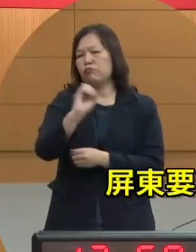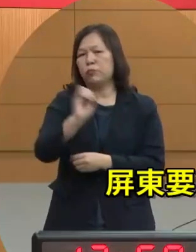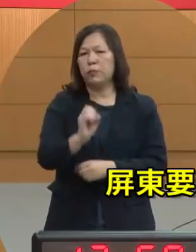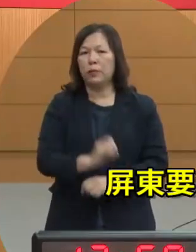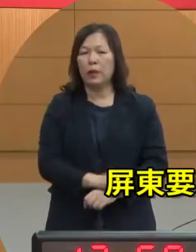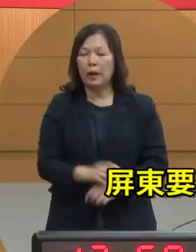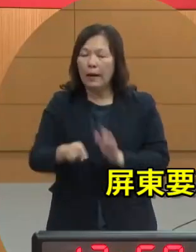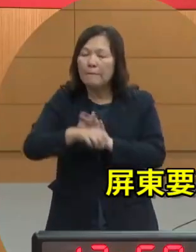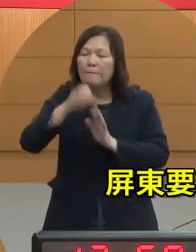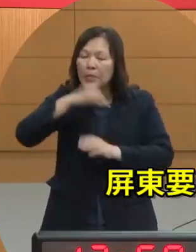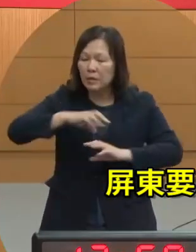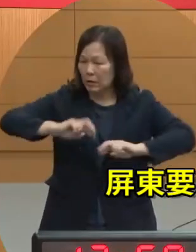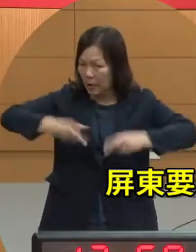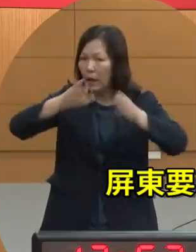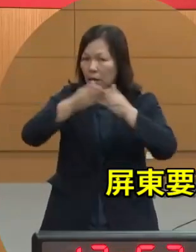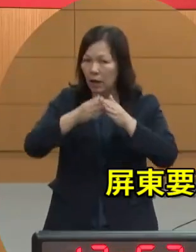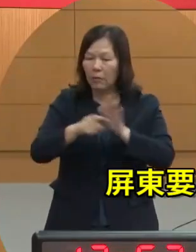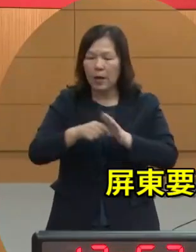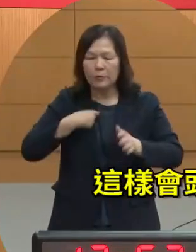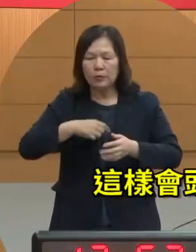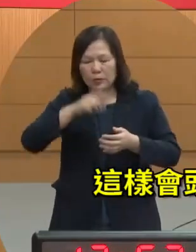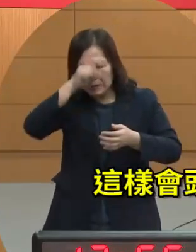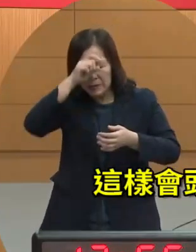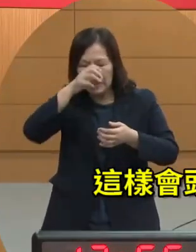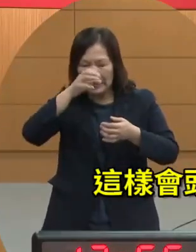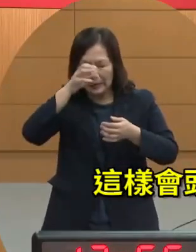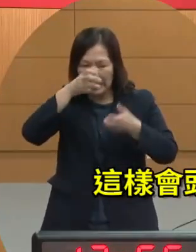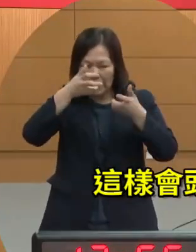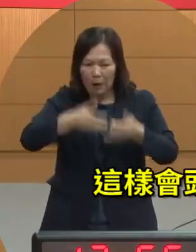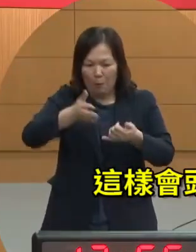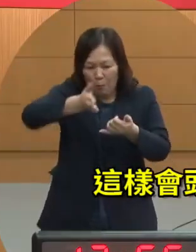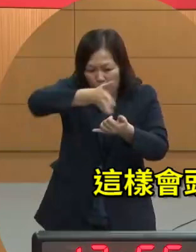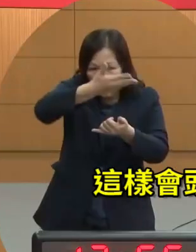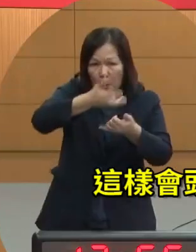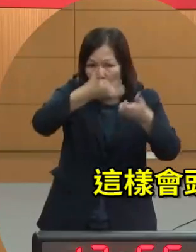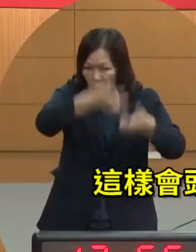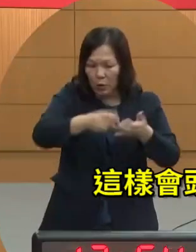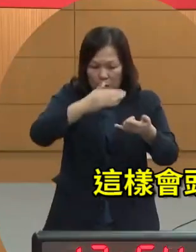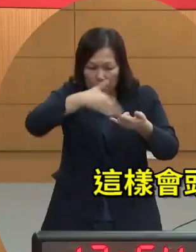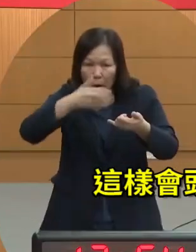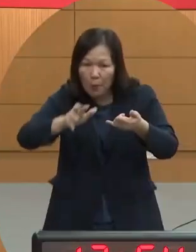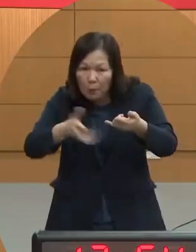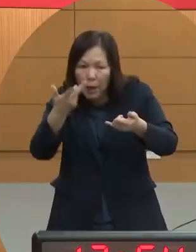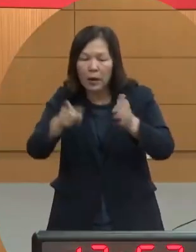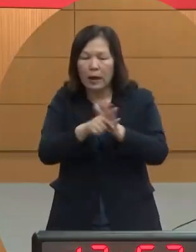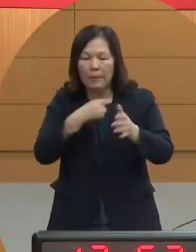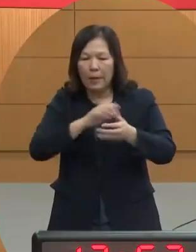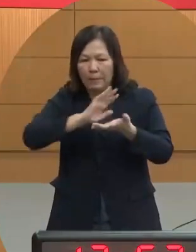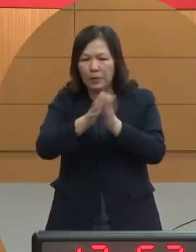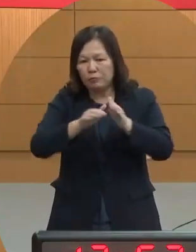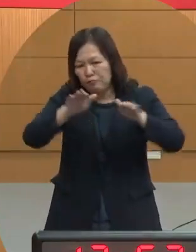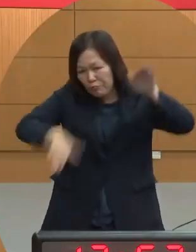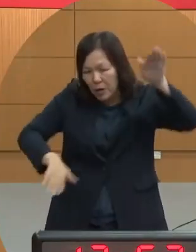屏東要改變 你不能老是重南輕北 這樣會頭重腳輕 你必須要均衡發展 屏東要怎麼改變